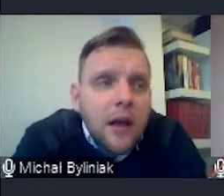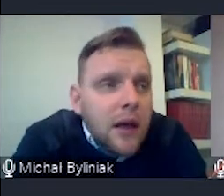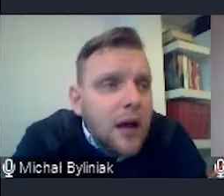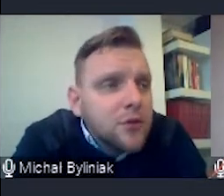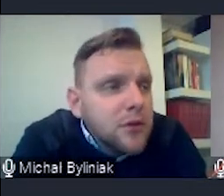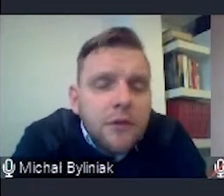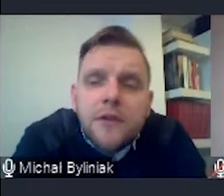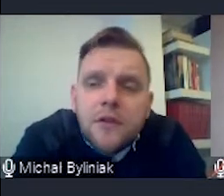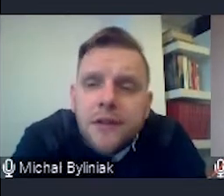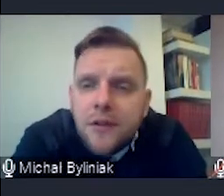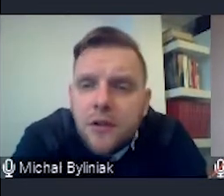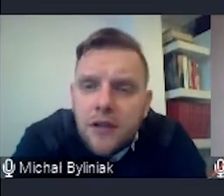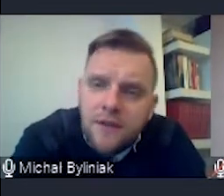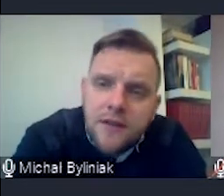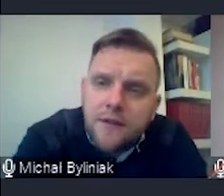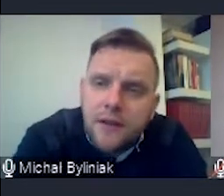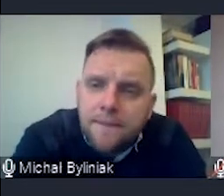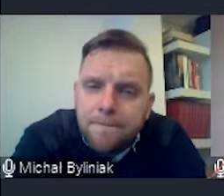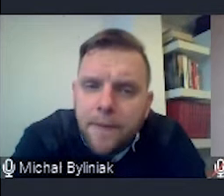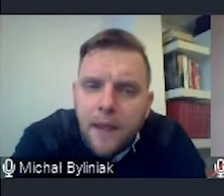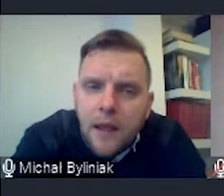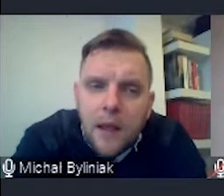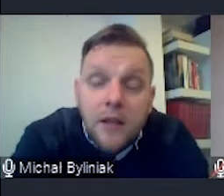ale trudniej również dostać zgodę na ich finansowanie.